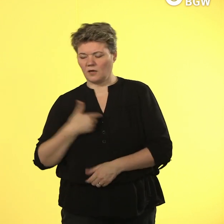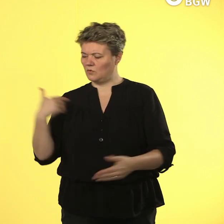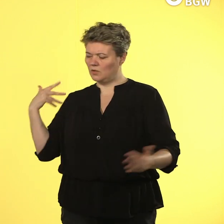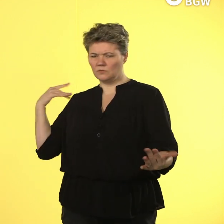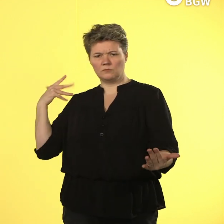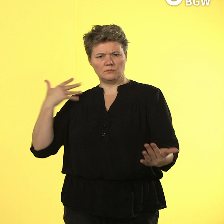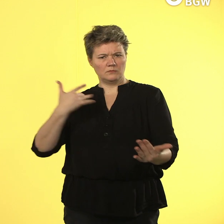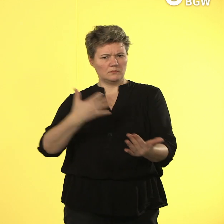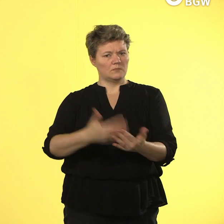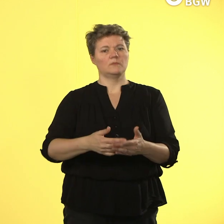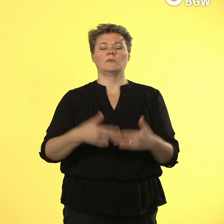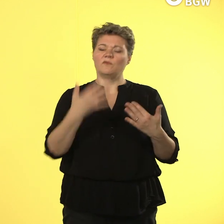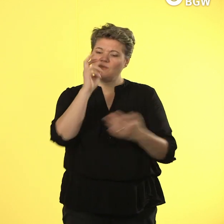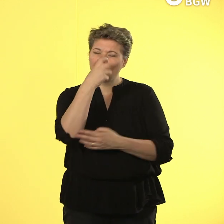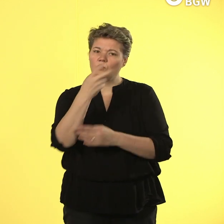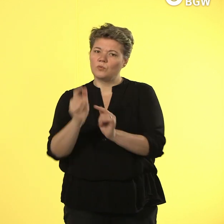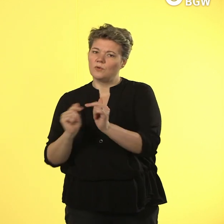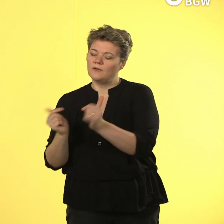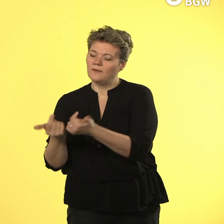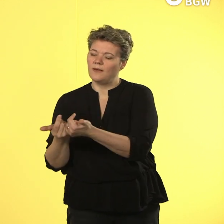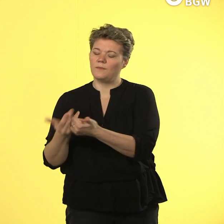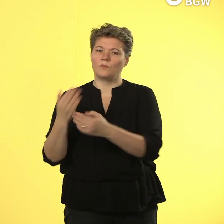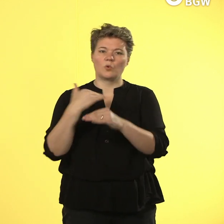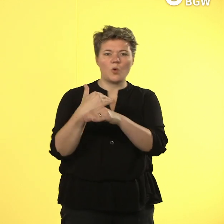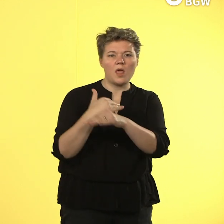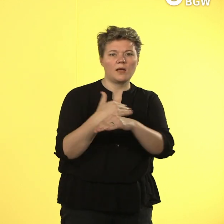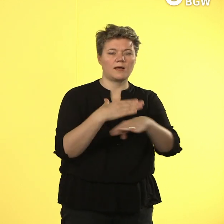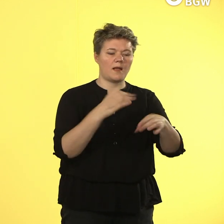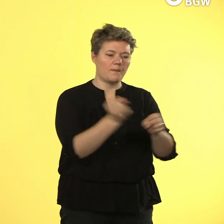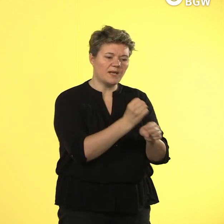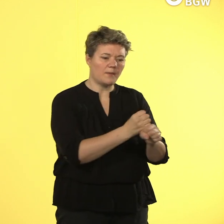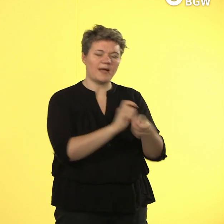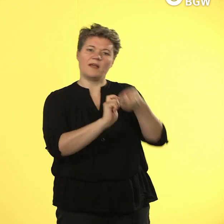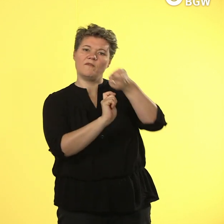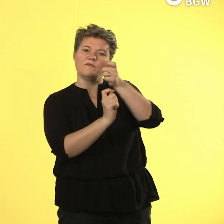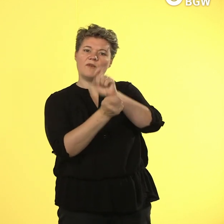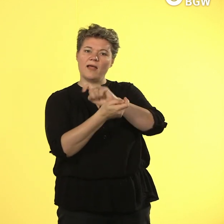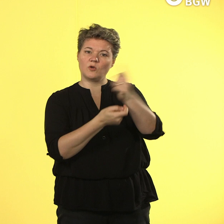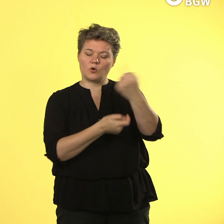Kolleginnen und Kollegen, mit bestimmten Veränderungen umzugehen und vor allen Dingen auch mit Stress umzugehen,